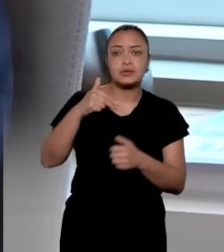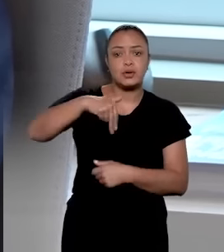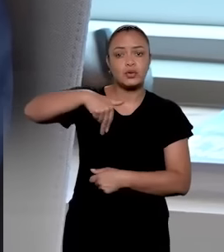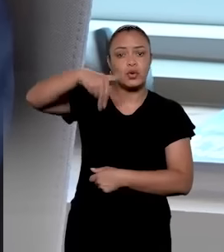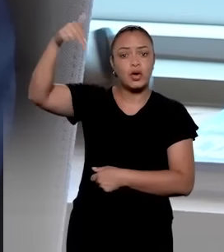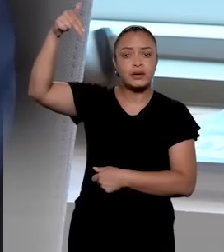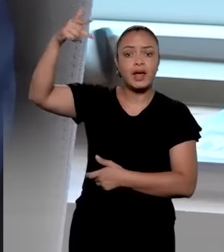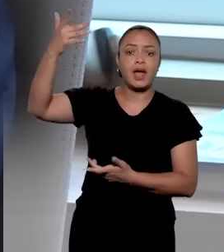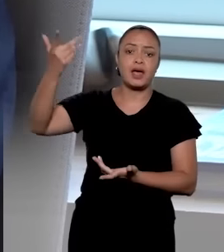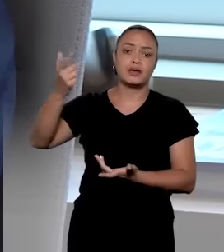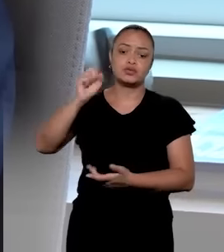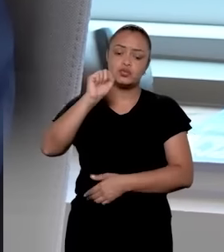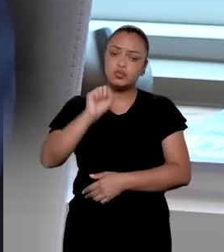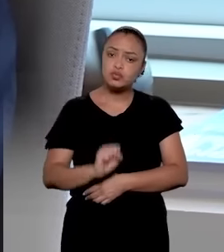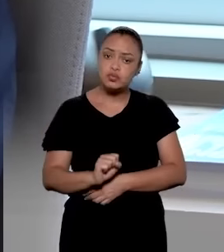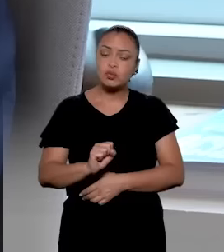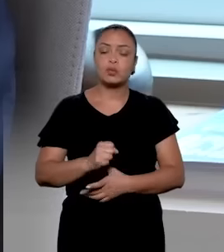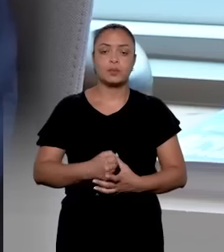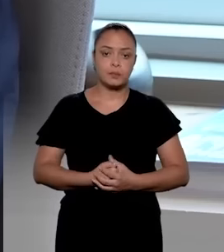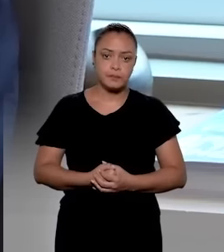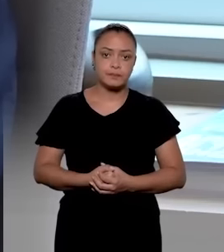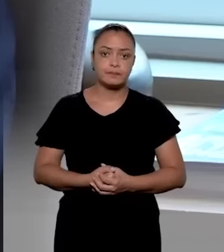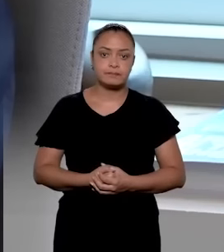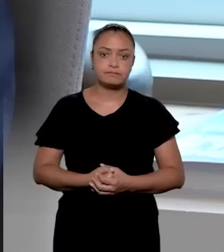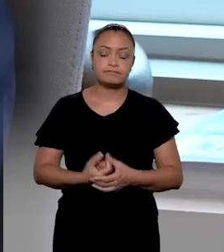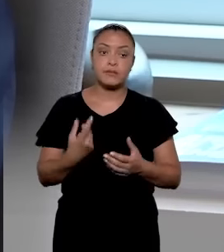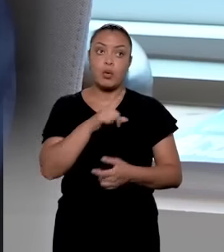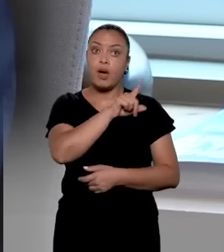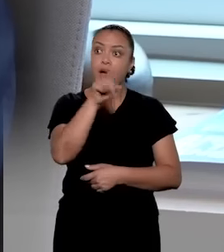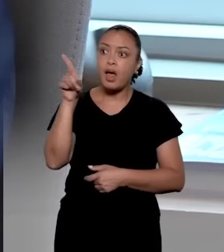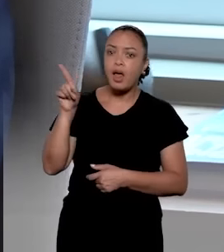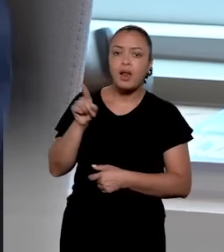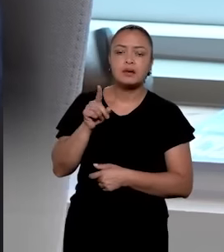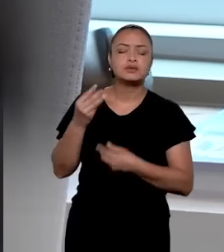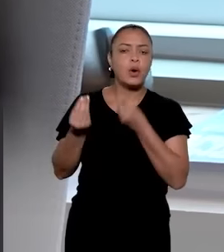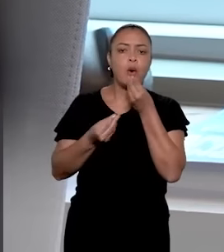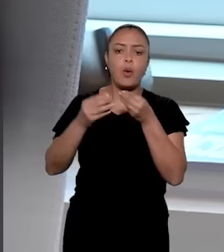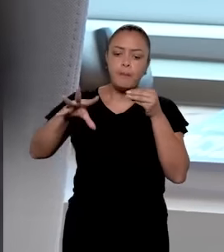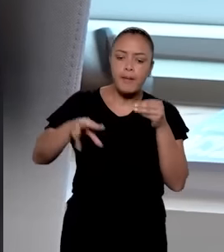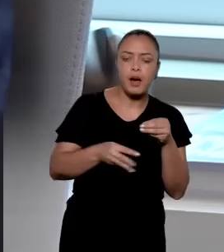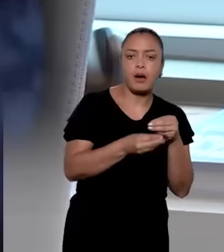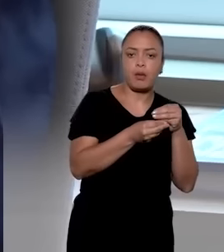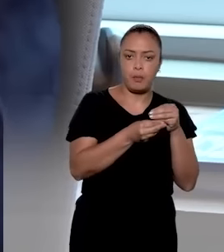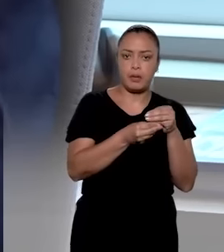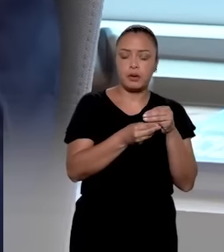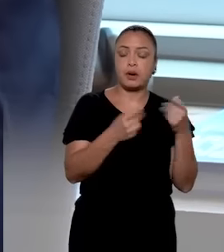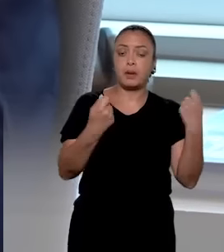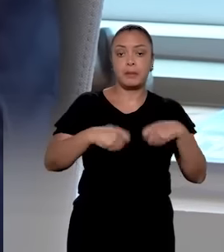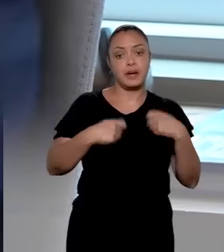e da miséria no Nordeste, no Centro-Oeste, no Sul também. Como incorporar esse pessoal ao mercado?